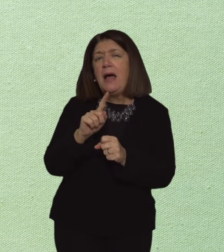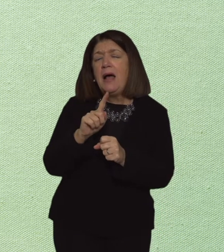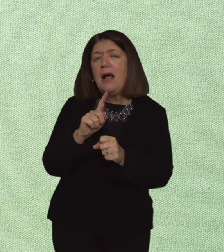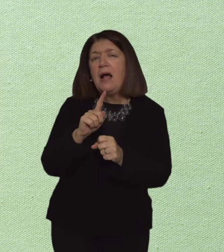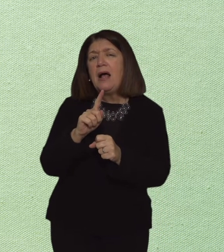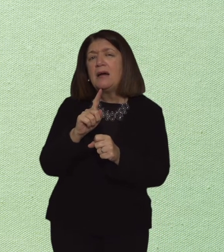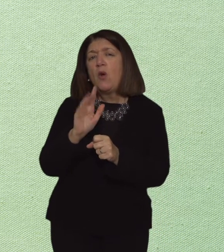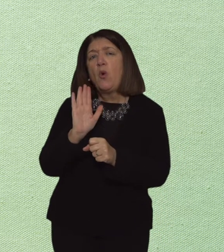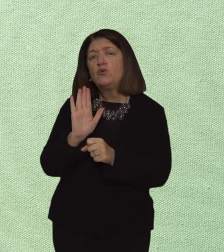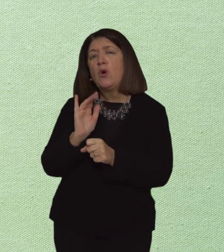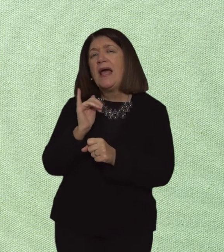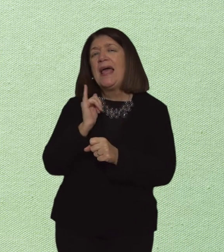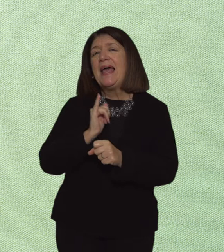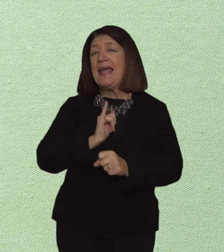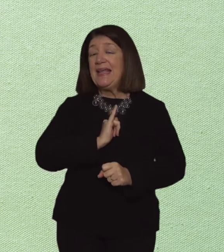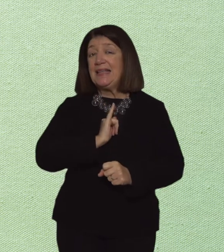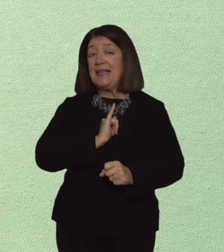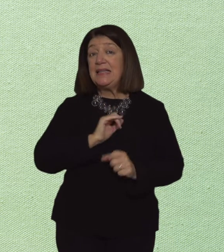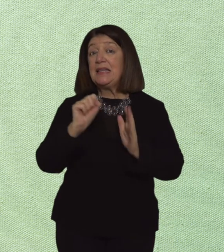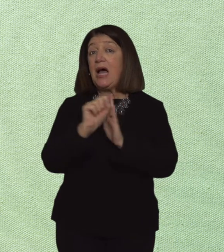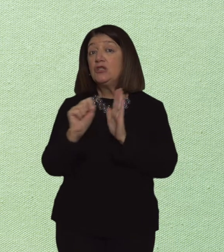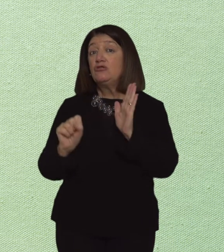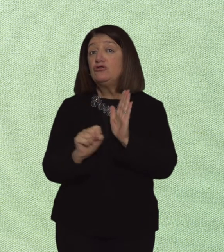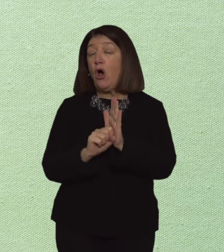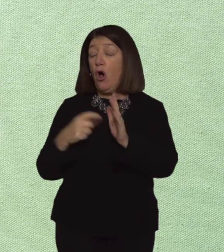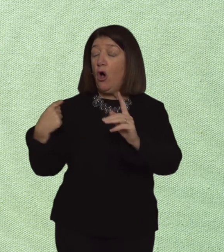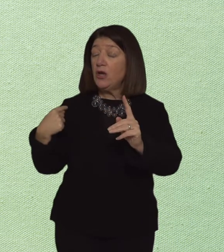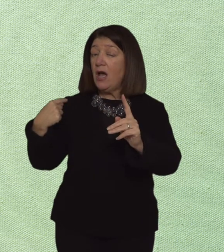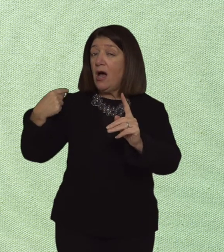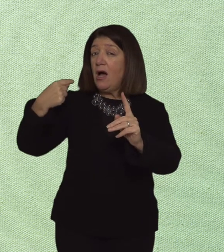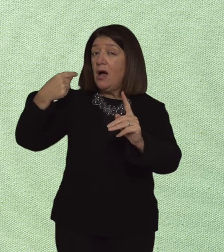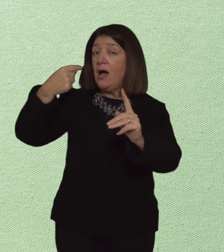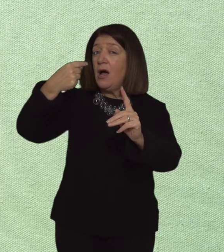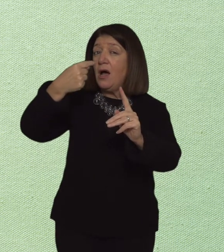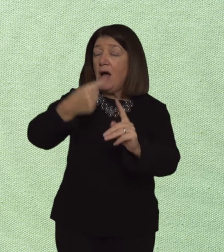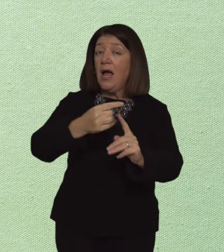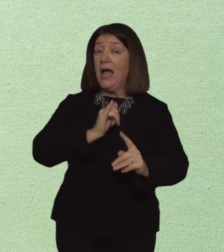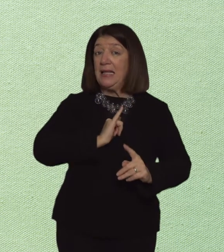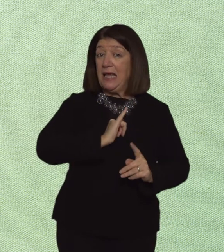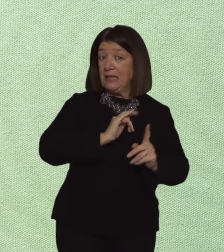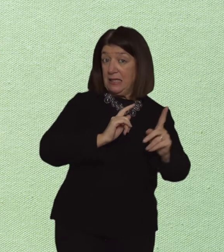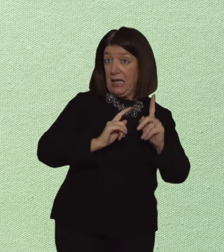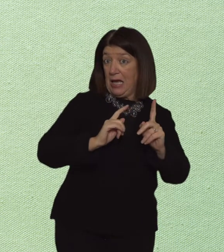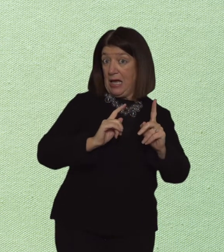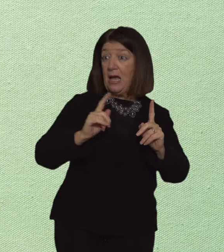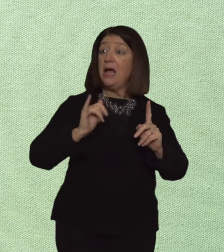messe in relazione, o attraverso il conflitto, quindi attraverso la polarizzazione noi abbiamo un'identità, voi